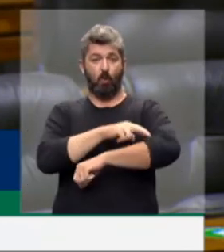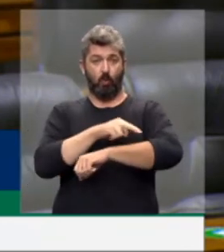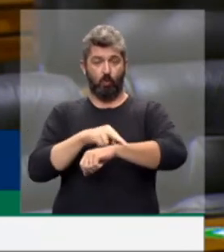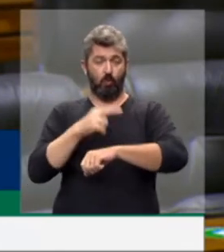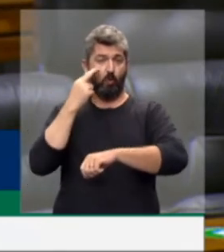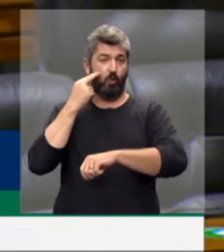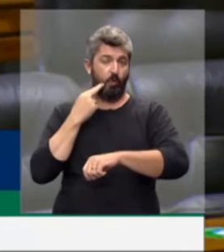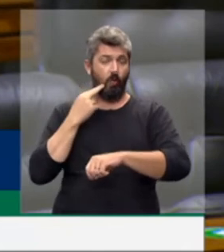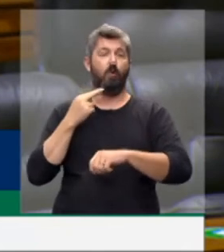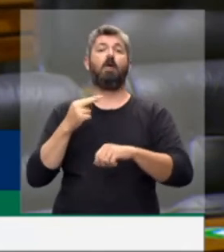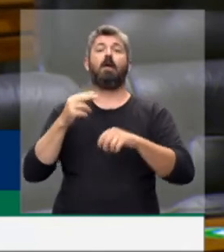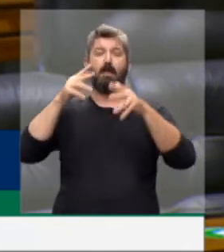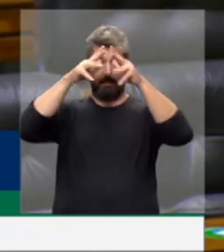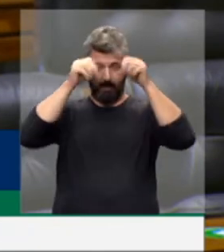JÁ IREMOS INCLUIR UMA